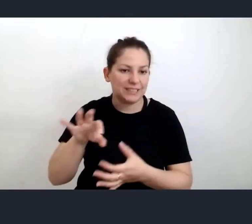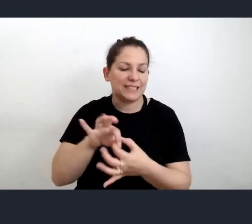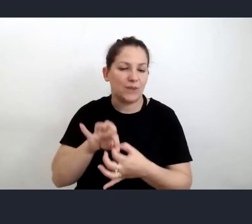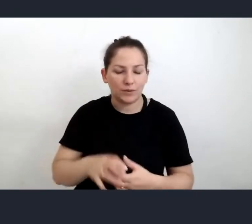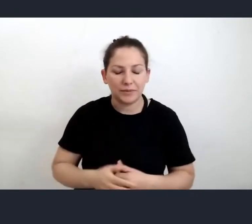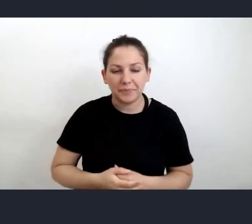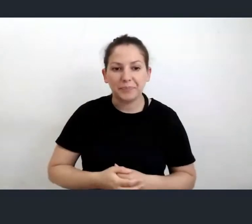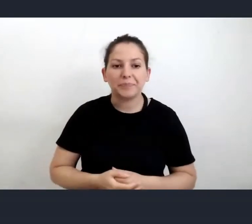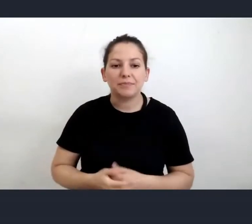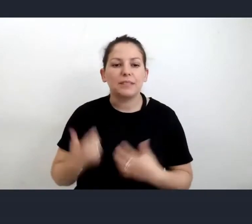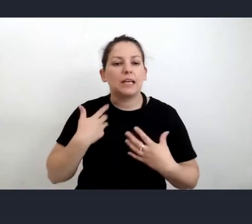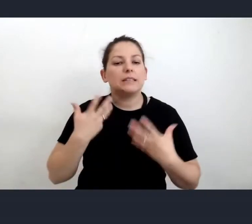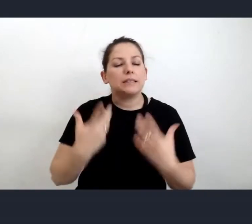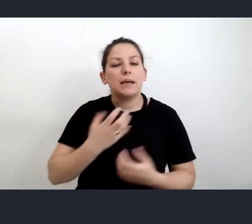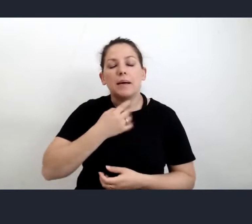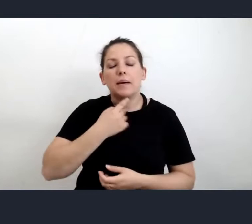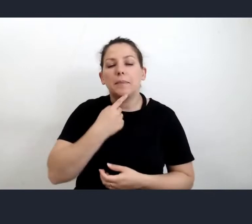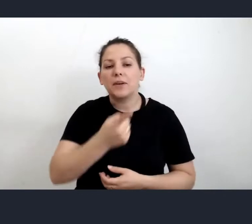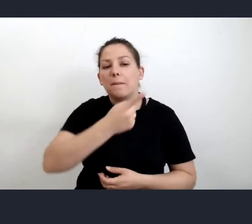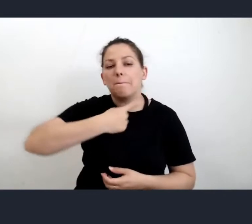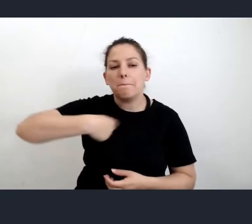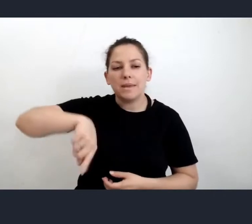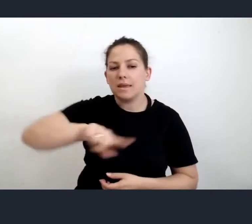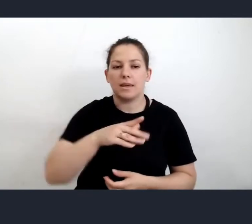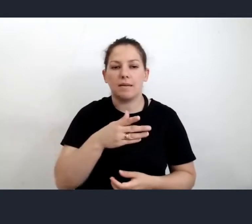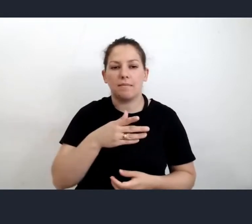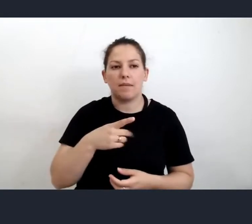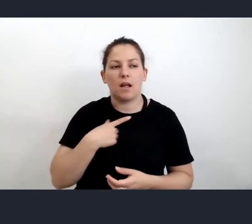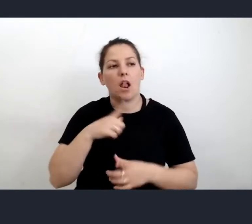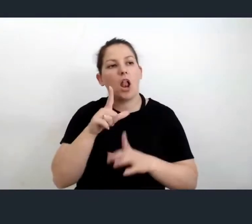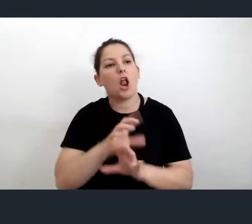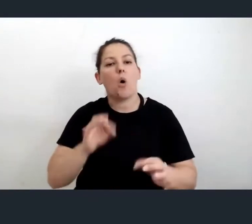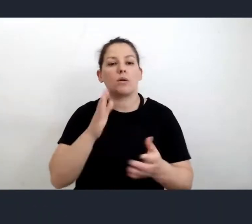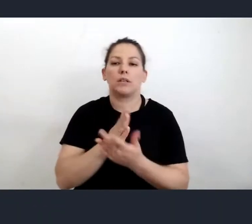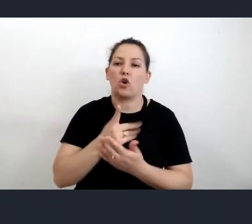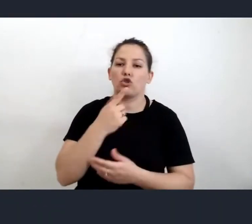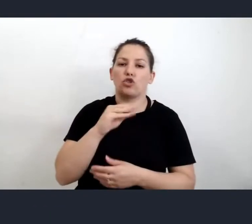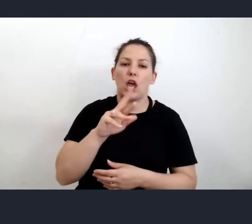Ja chciałem powiedzieć, że my nie jesteśmy przypadkowo w Dzierżoniowie.